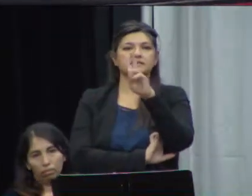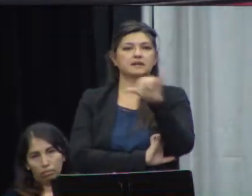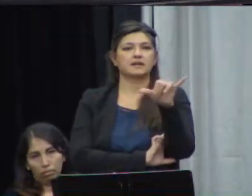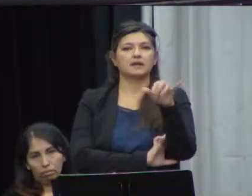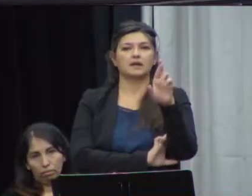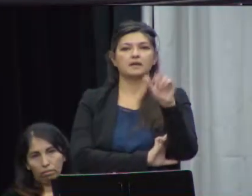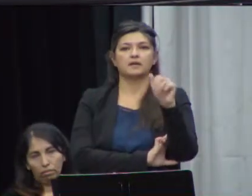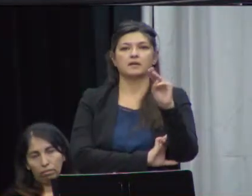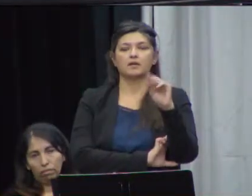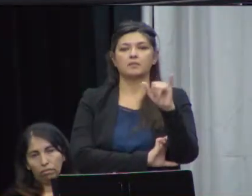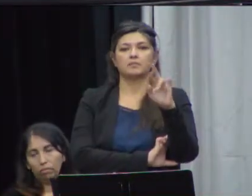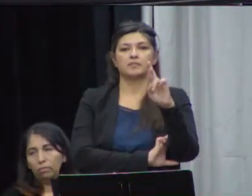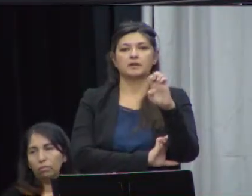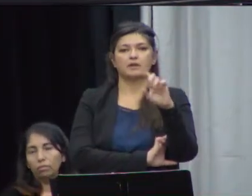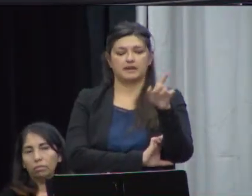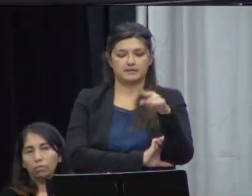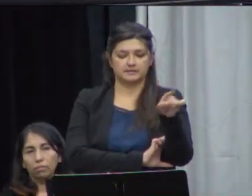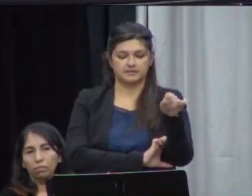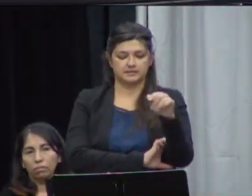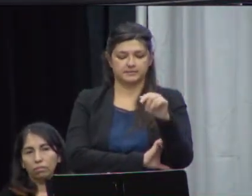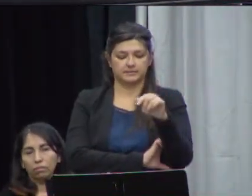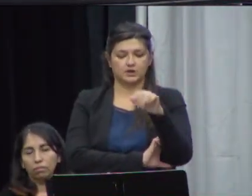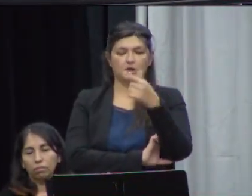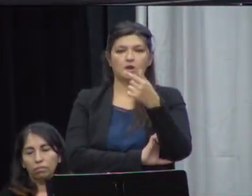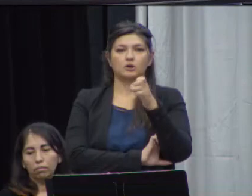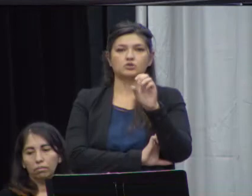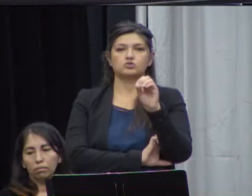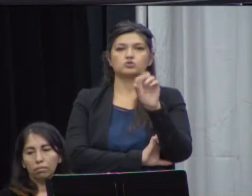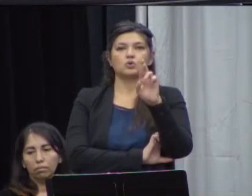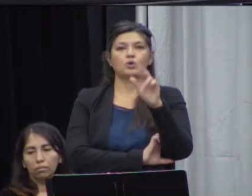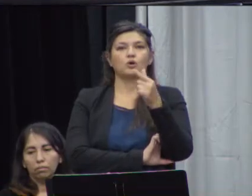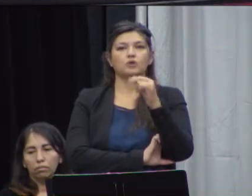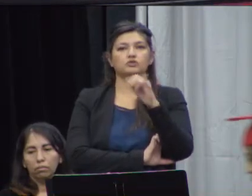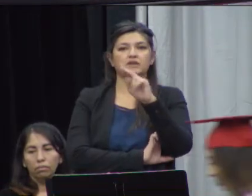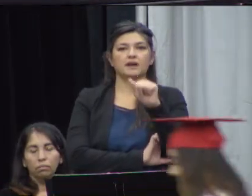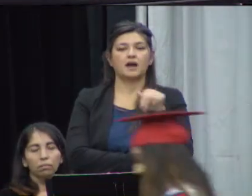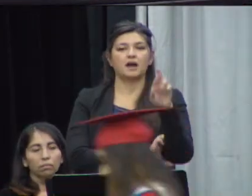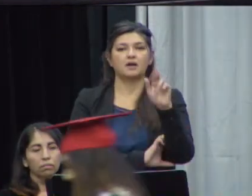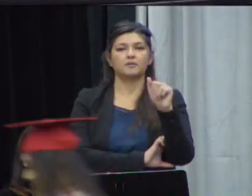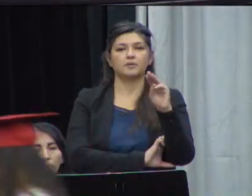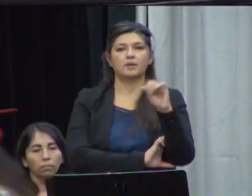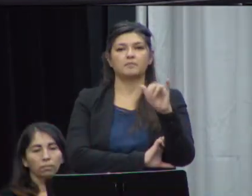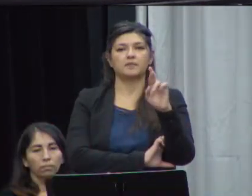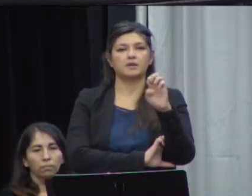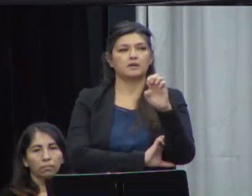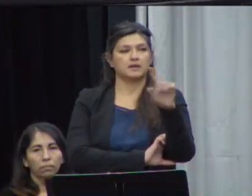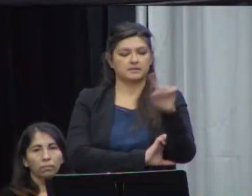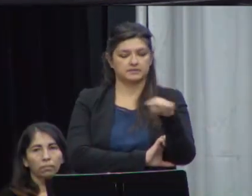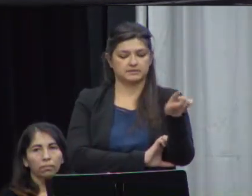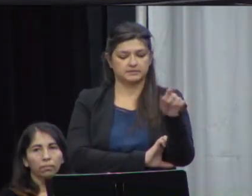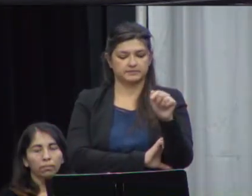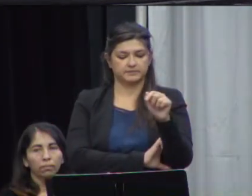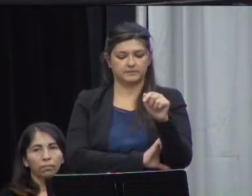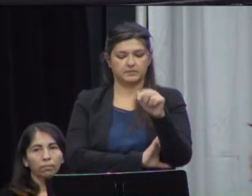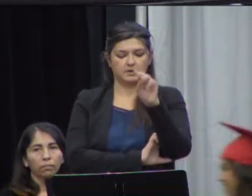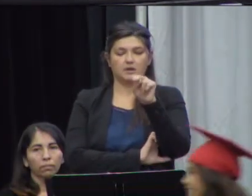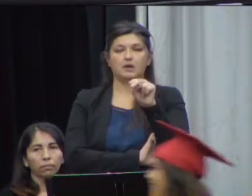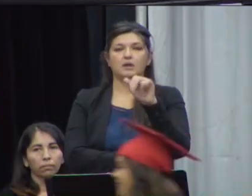(audience applauds) Georgina Ramirez. (audience applauds) Nicole Rausch.